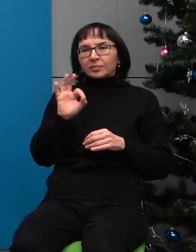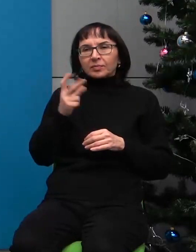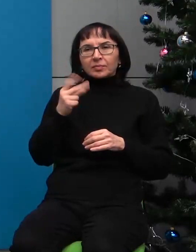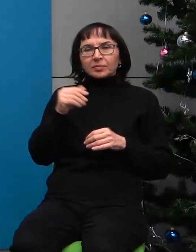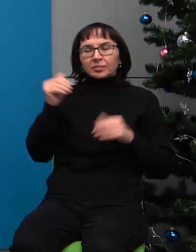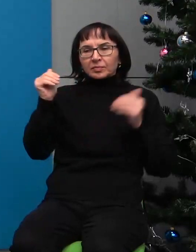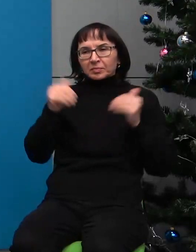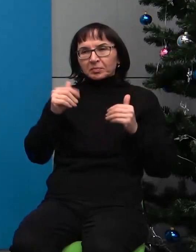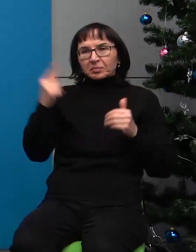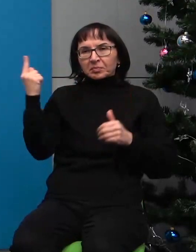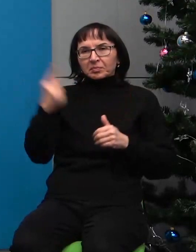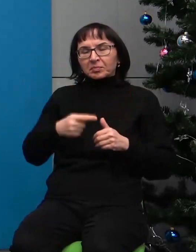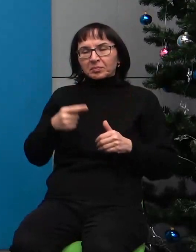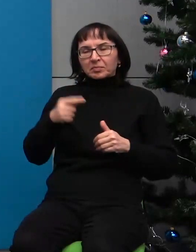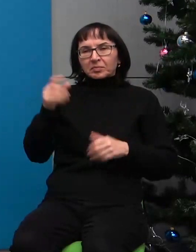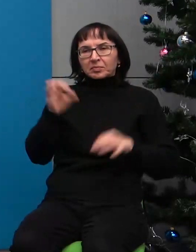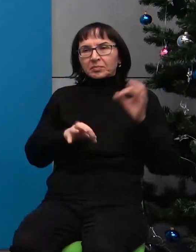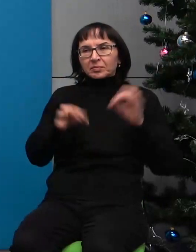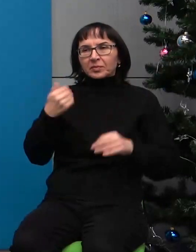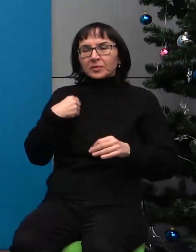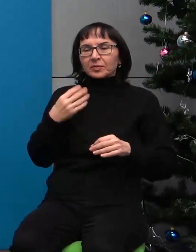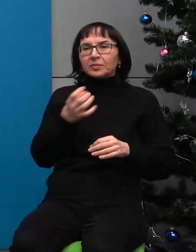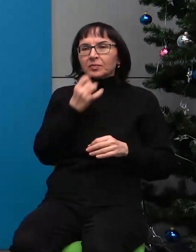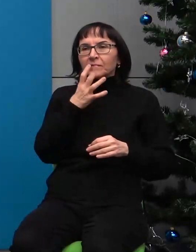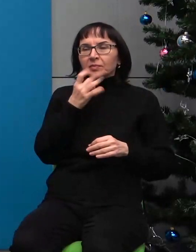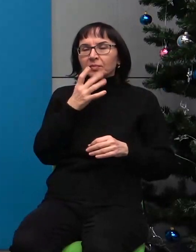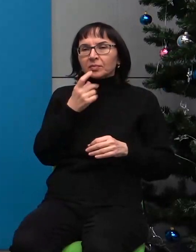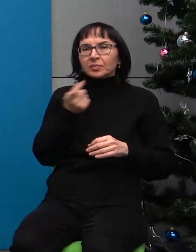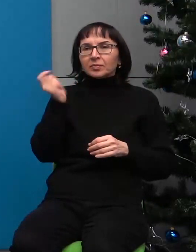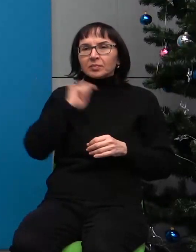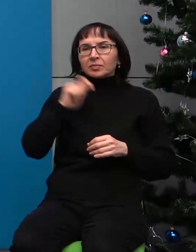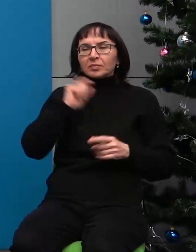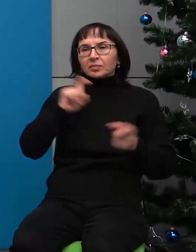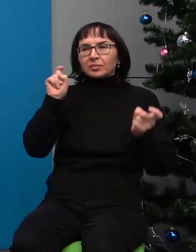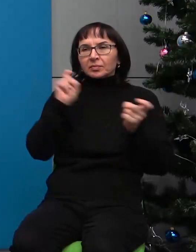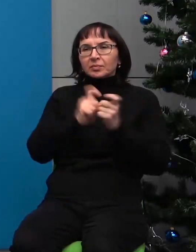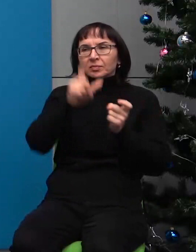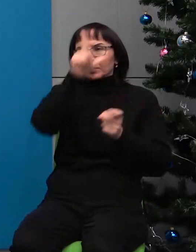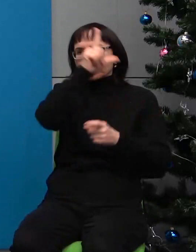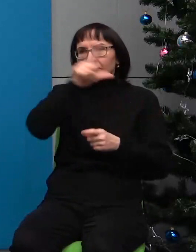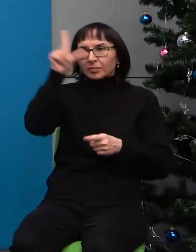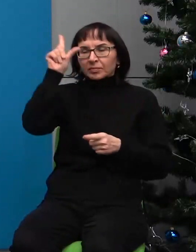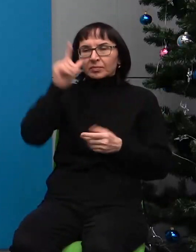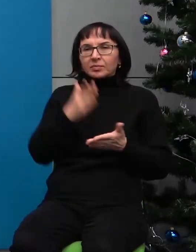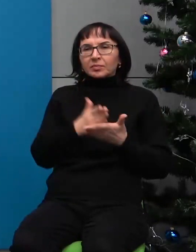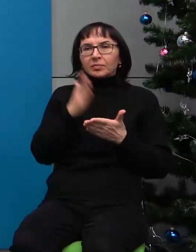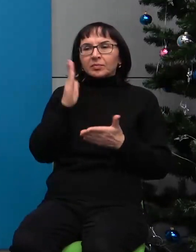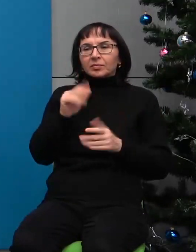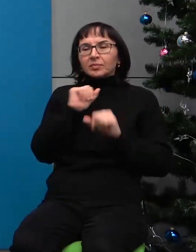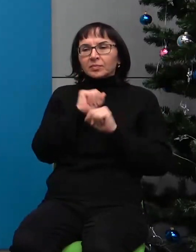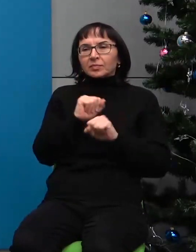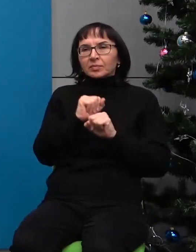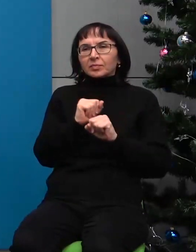no bo on był oskarżony o zbrodnię przeciwko ludzkości. Tylko, że adwokat wymyślił taką strategię.